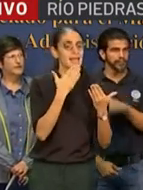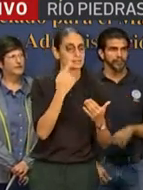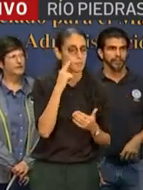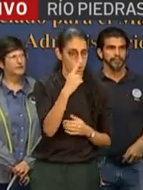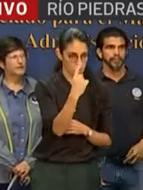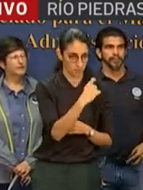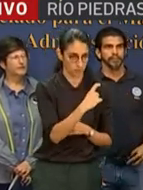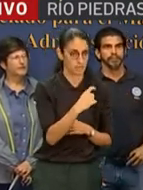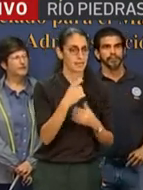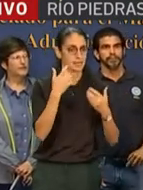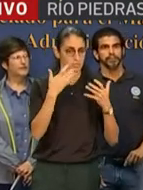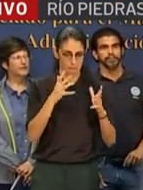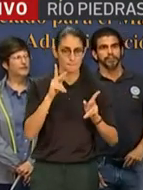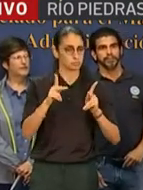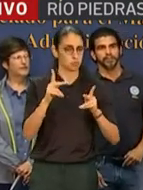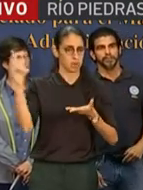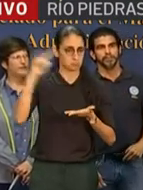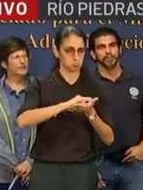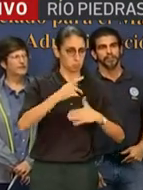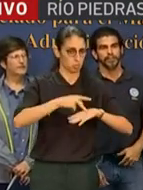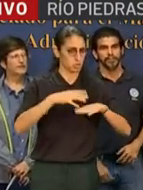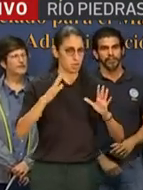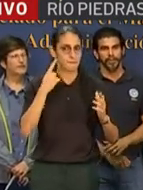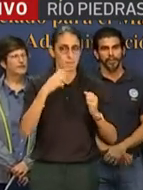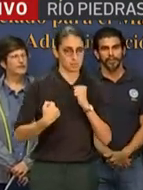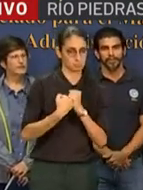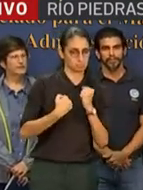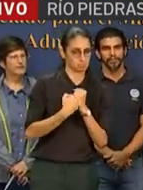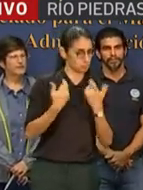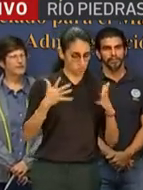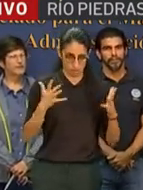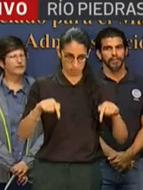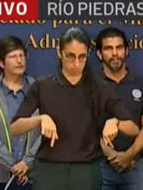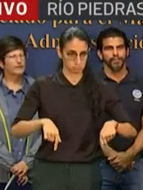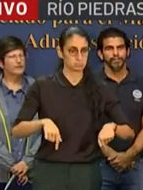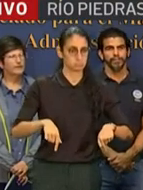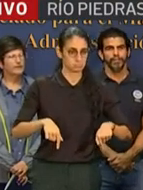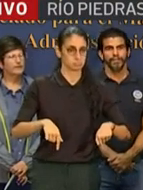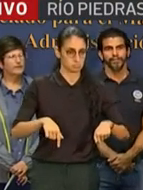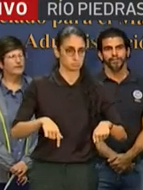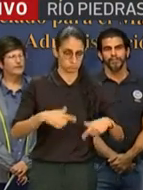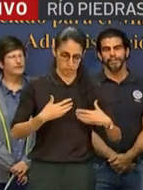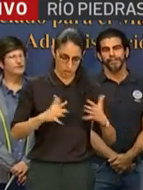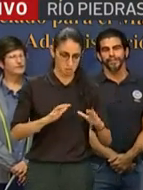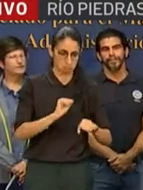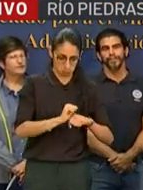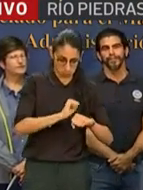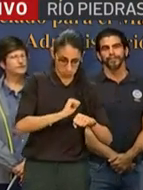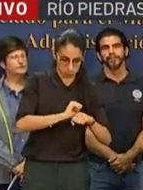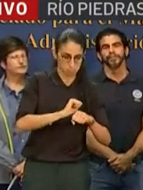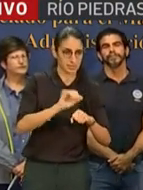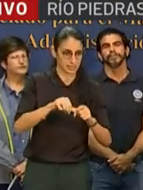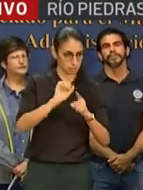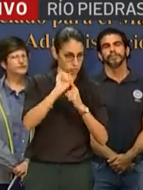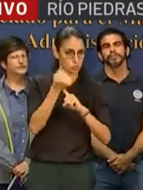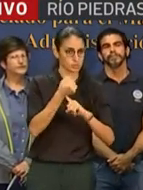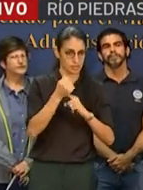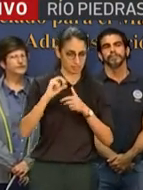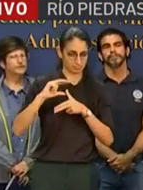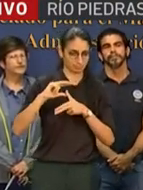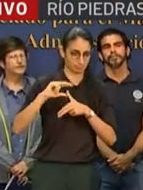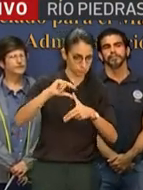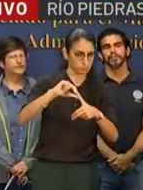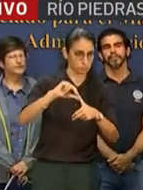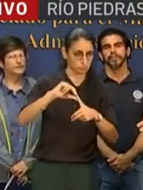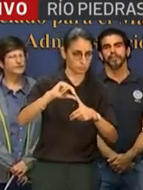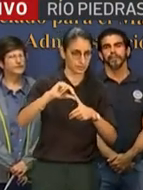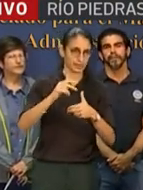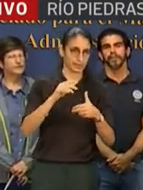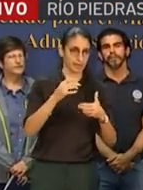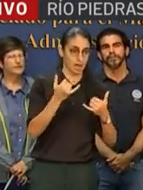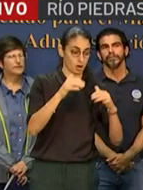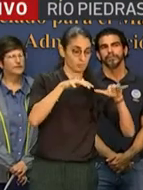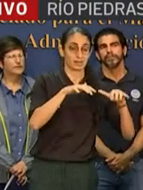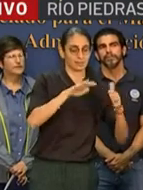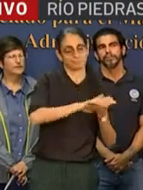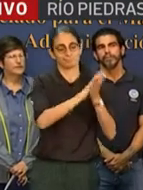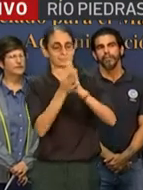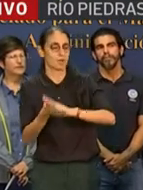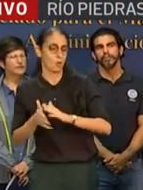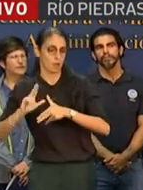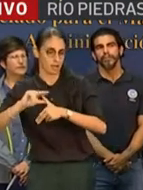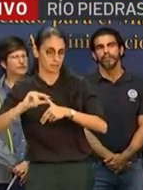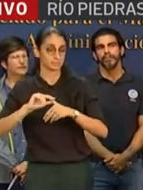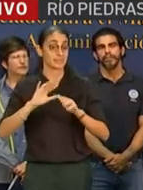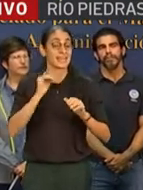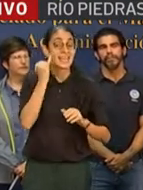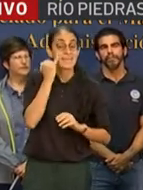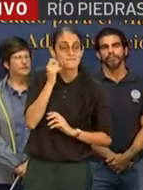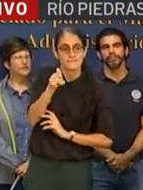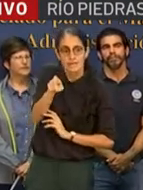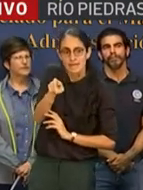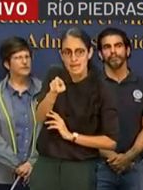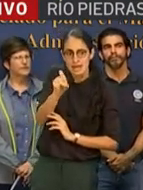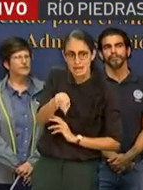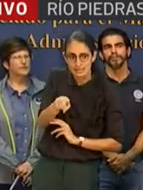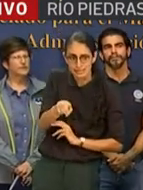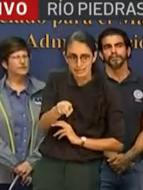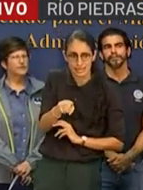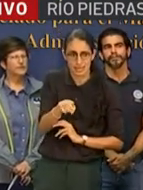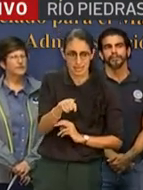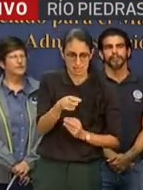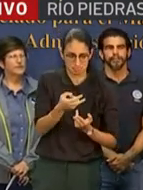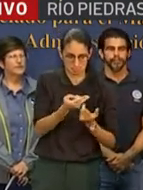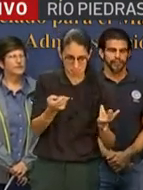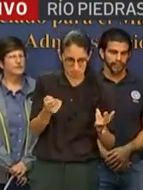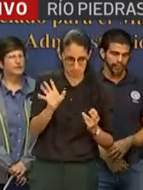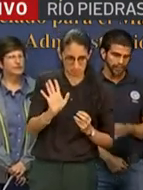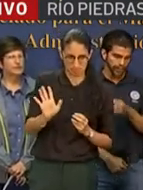LOGÍSTICA Y COMO ESE PERSONAL